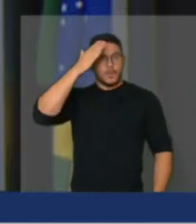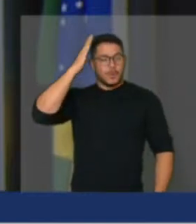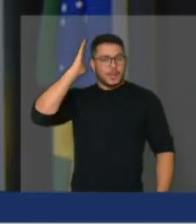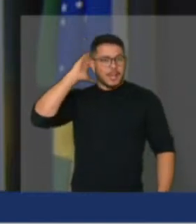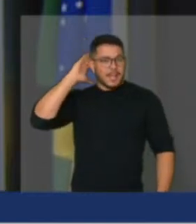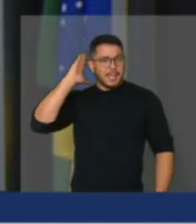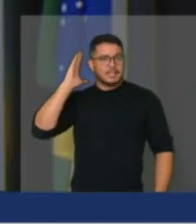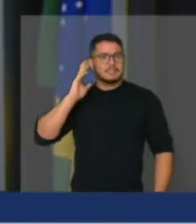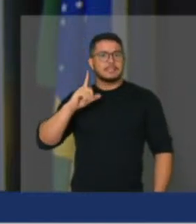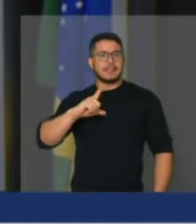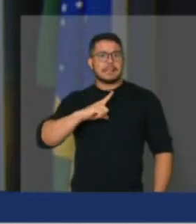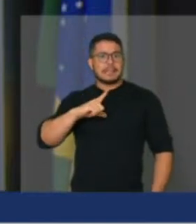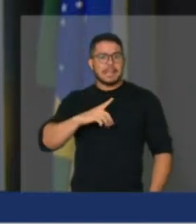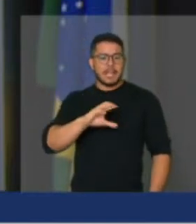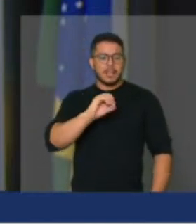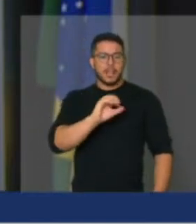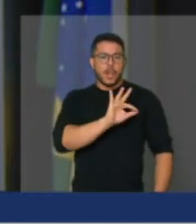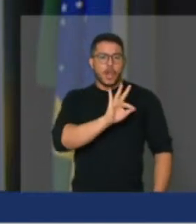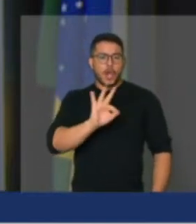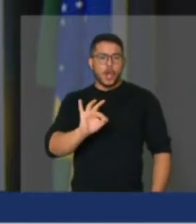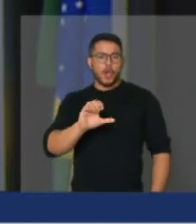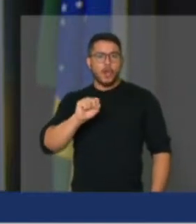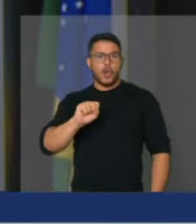SEU CARGO PÚBLICO TENHA INFLUÊNCIA. COMO TAMBÉM UMA